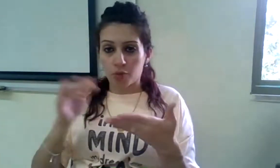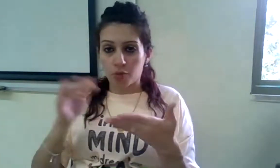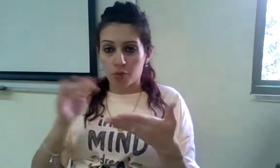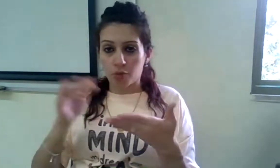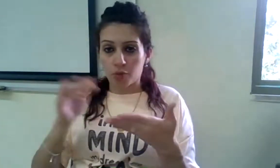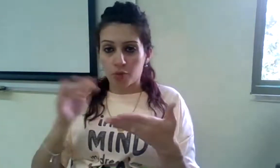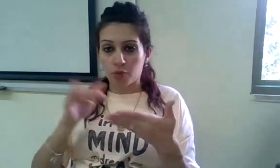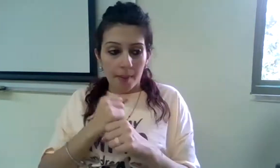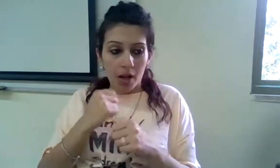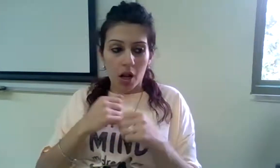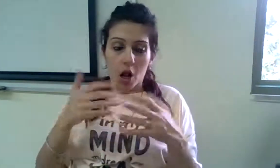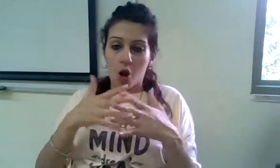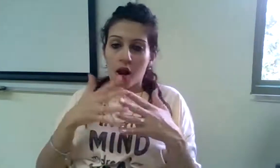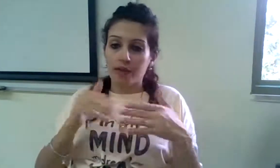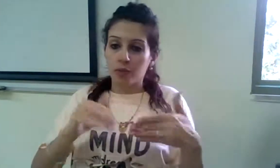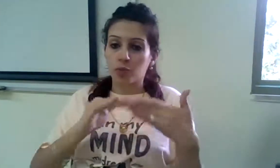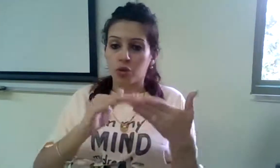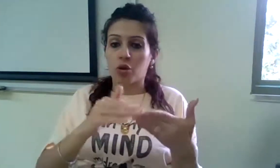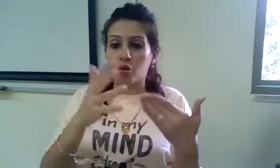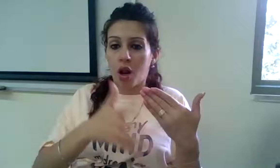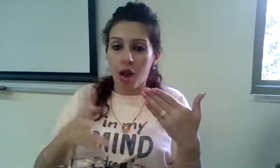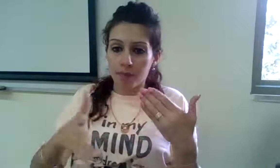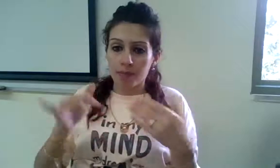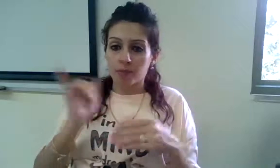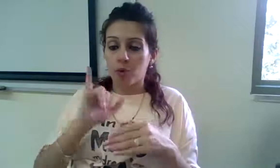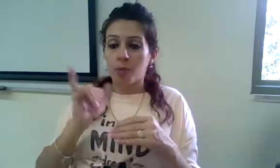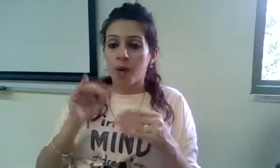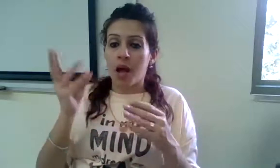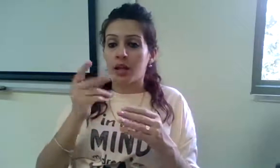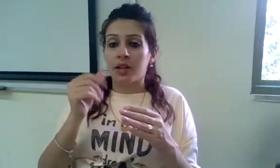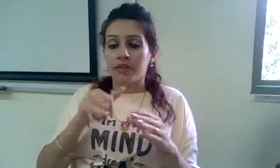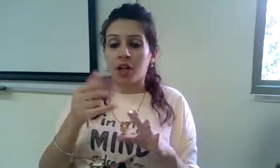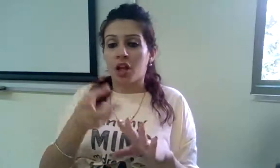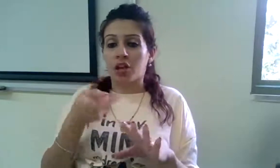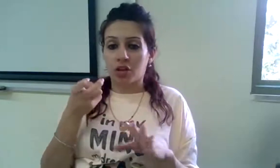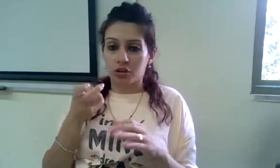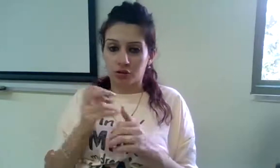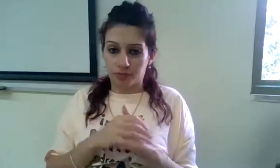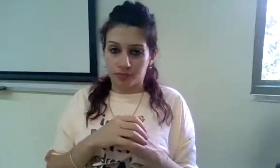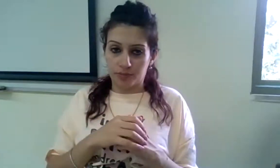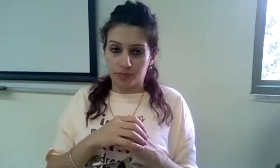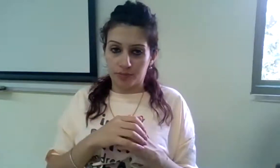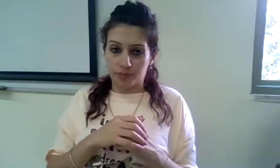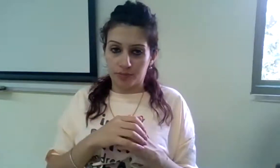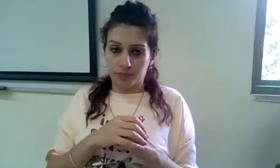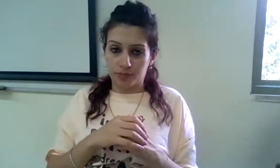والمسؤوليات بين المعلمين والأهالي ولكنها سألت انه في هذه الحالة